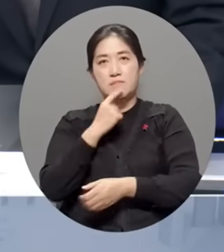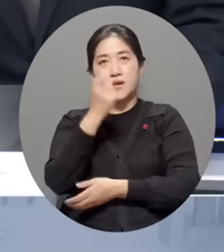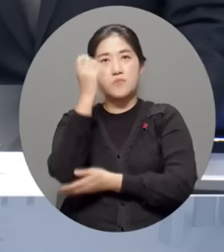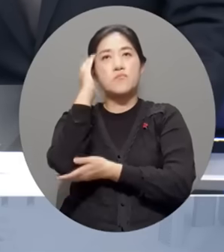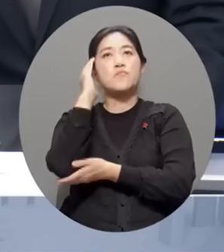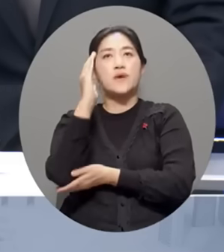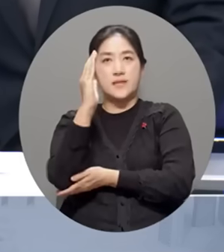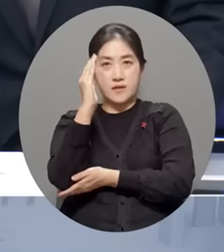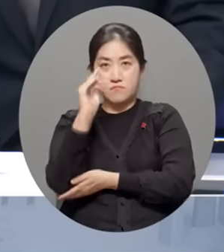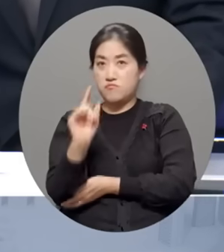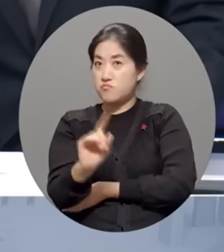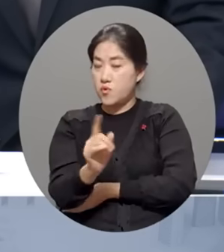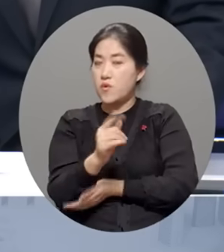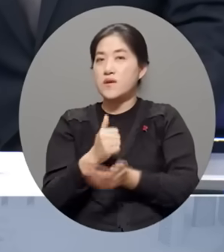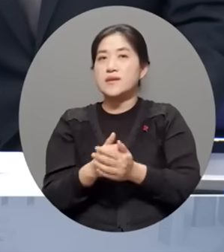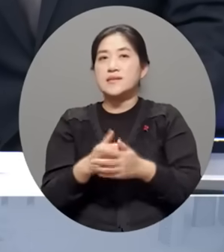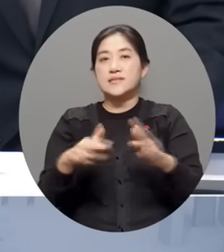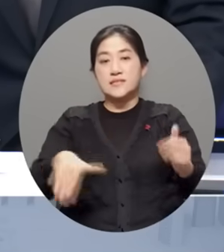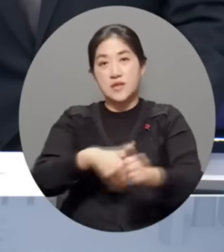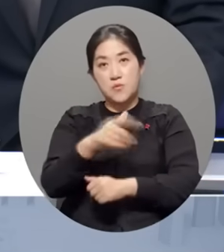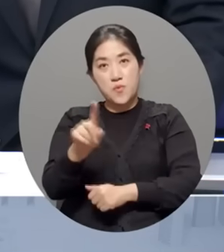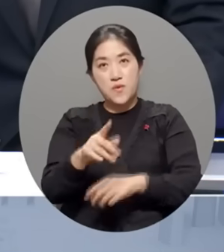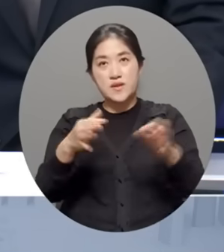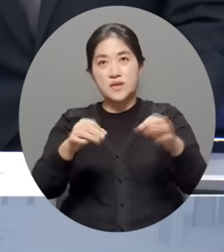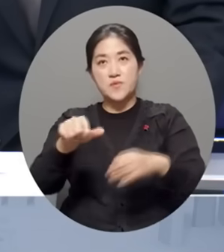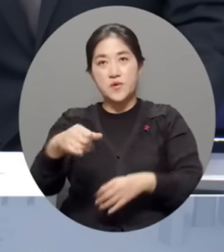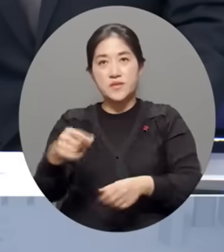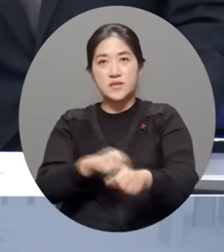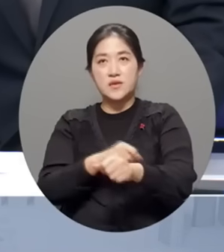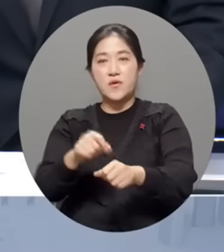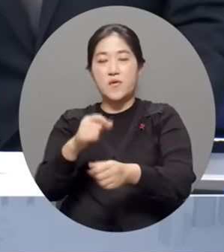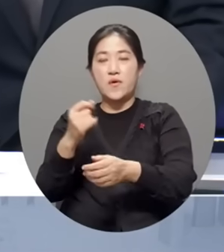사안이다, 자신이 책임 있게 처리하겠다고 강조하기도 했습니다.